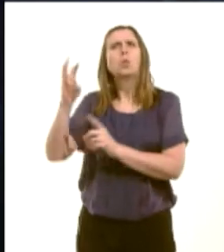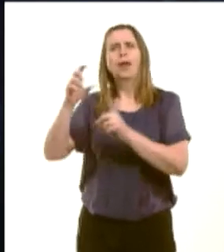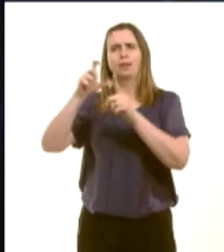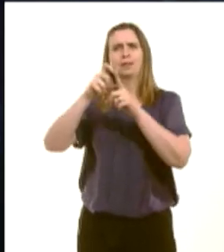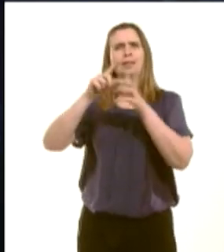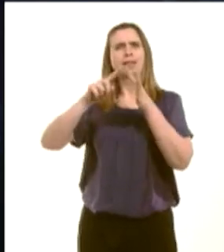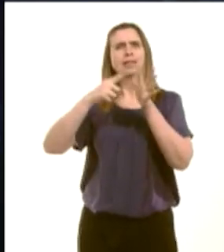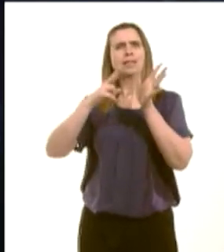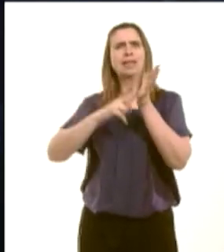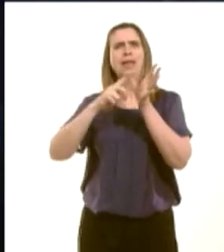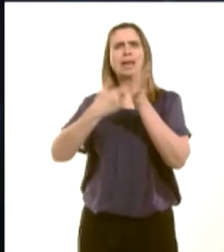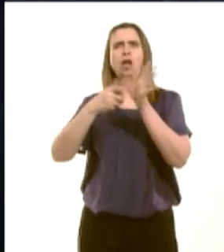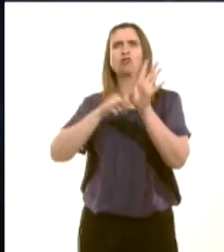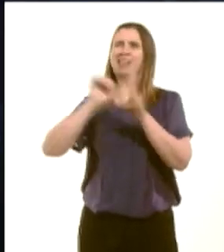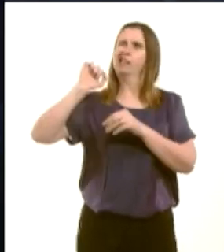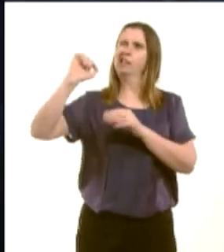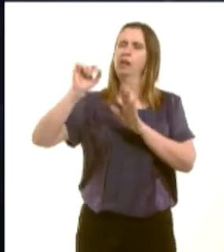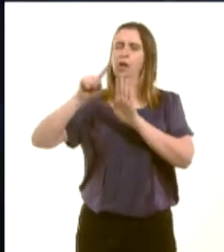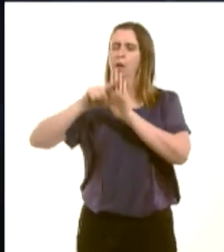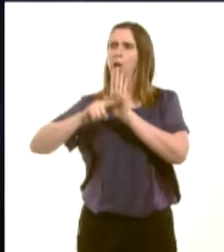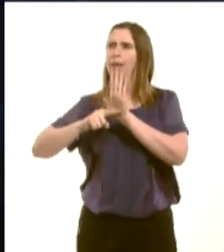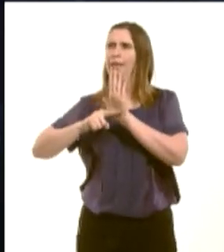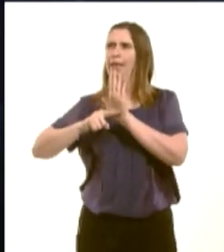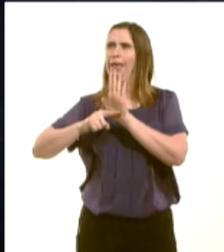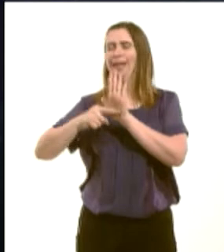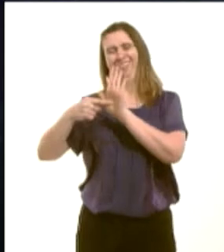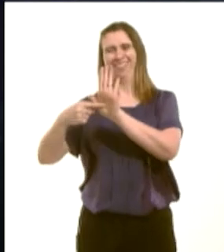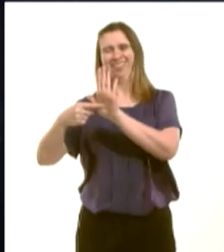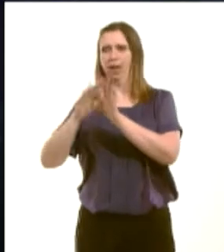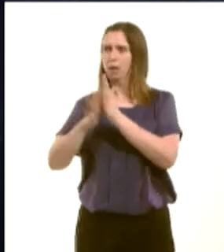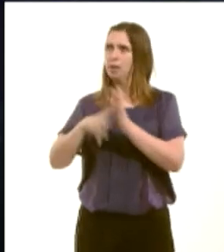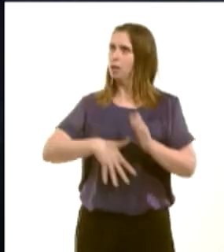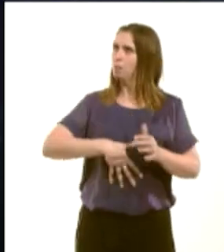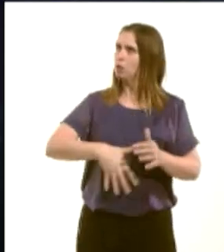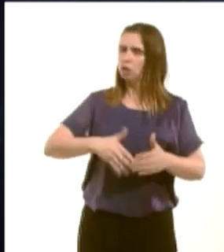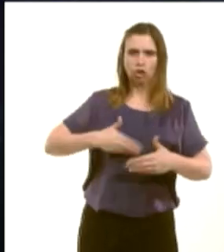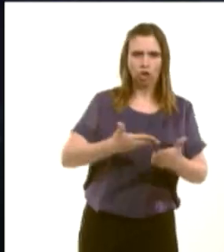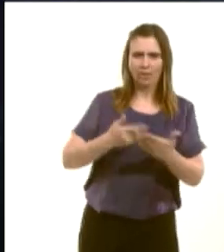yn mynnu mai un ym mhob 11 ydyír rota, sefyllfa nad ywín ddilys yn unrhyw adran iechyd arall